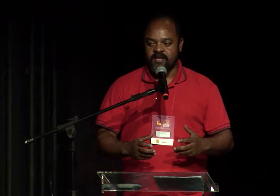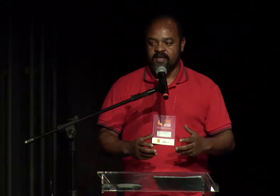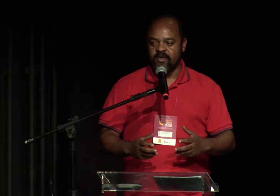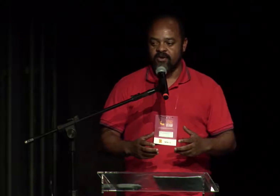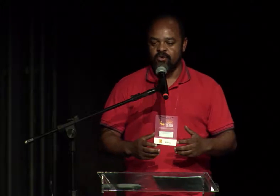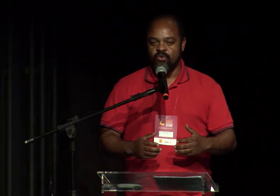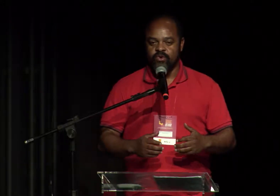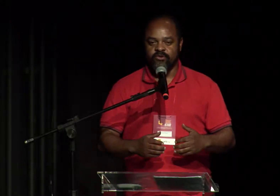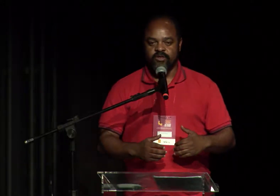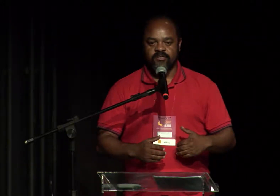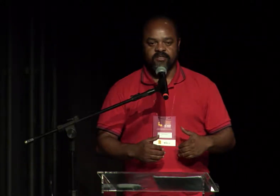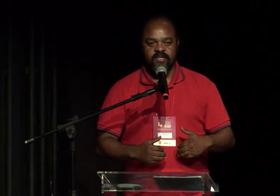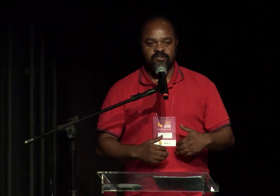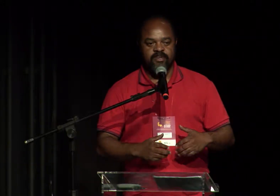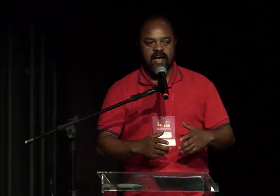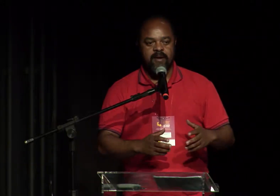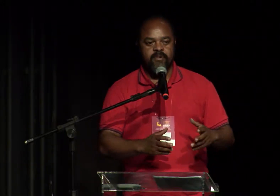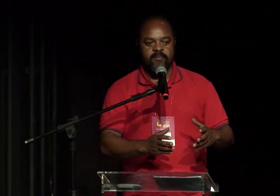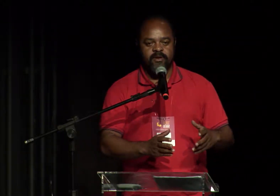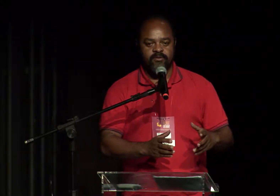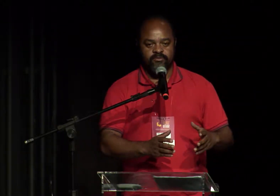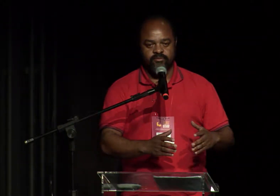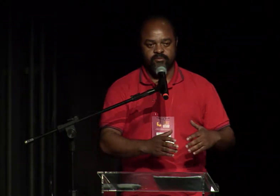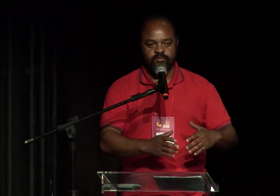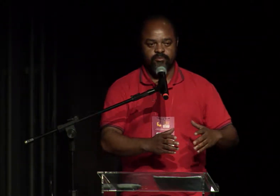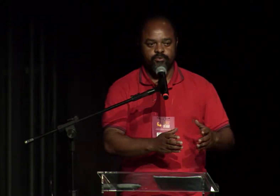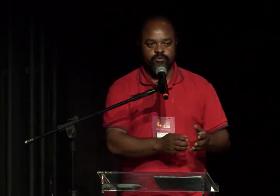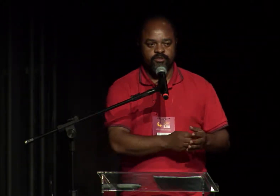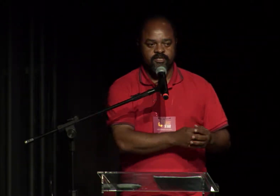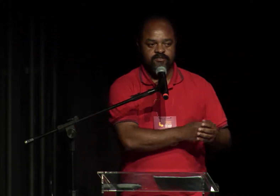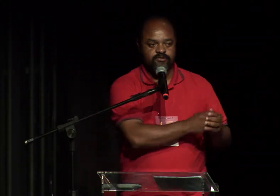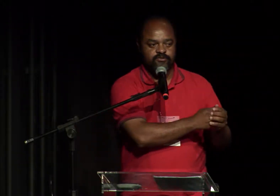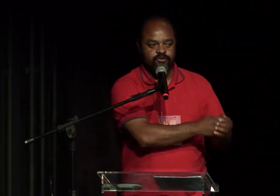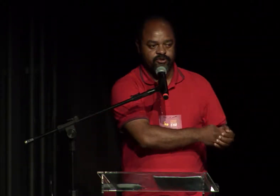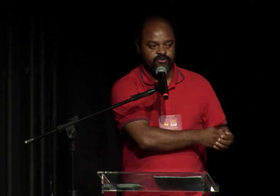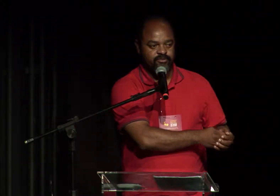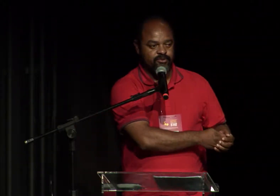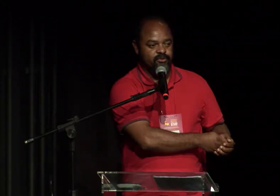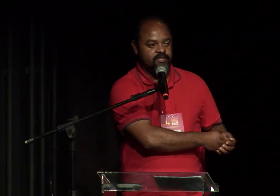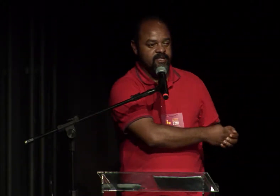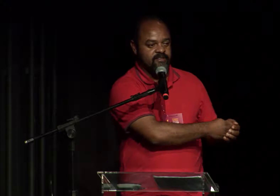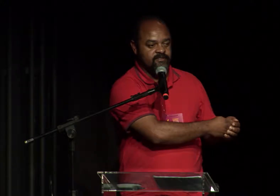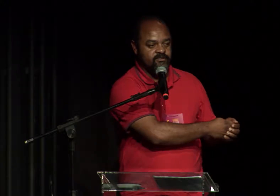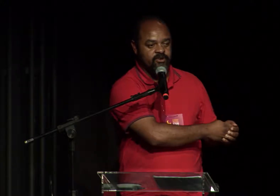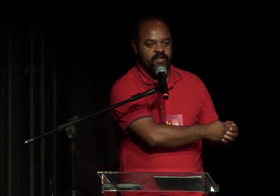que o adolescente abre mão, por conta desse sonho, por conta dessa história,